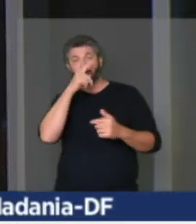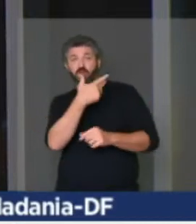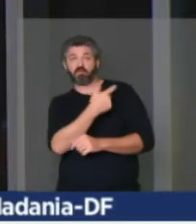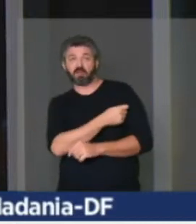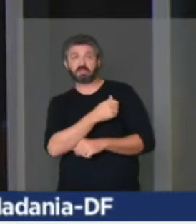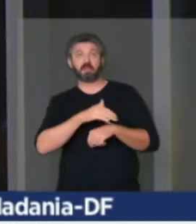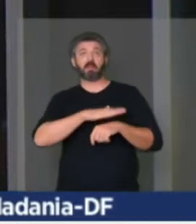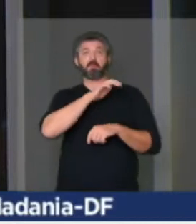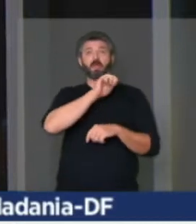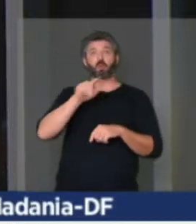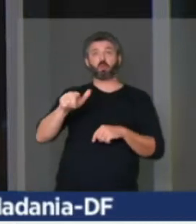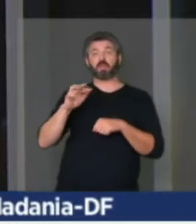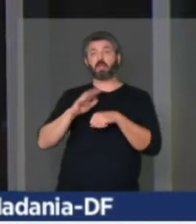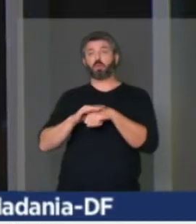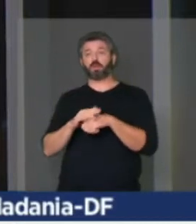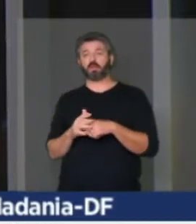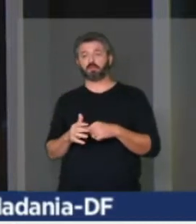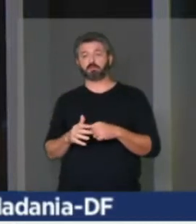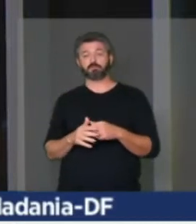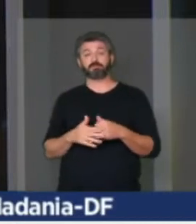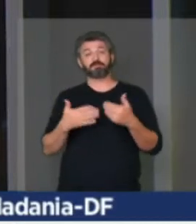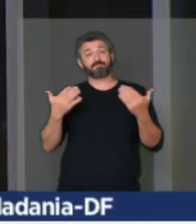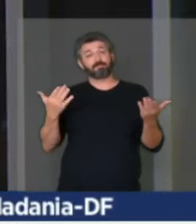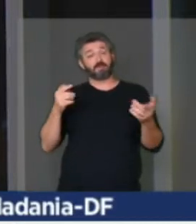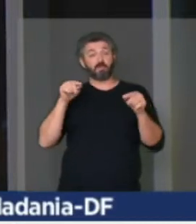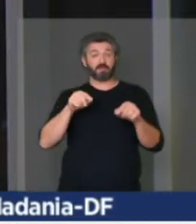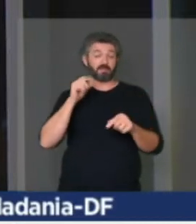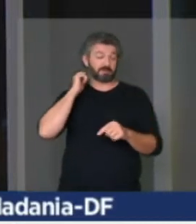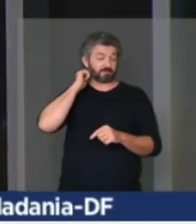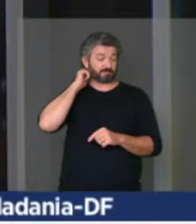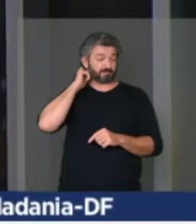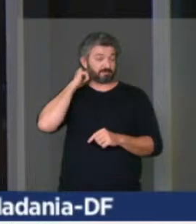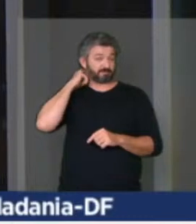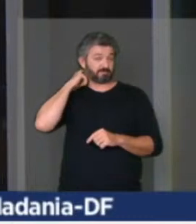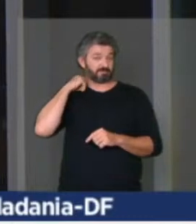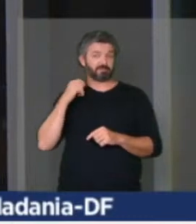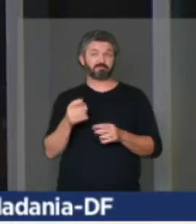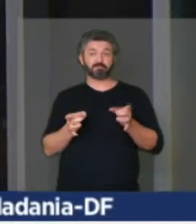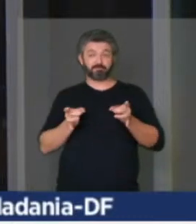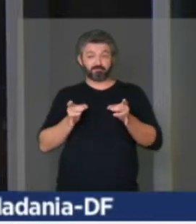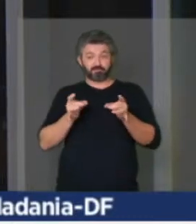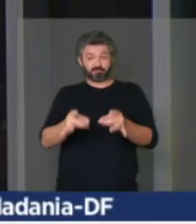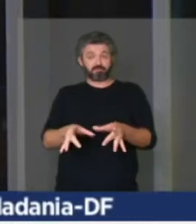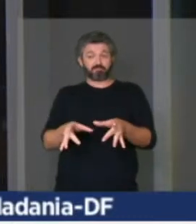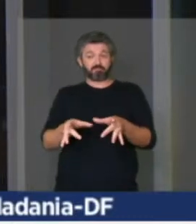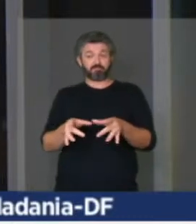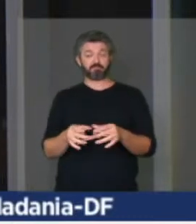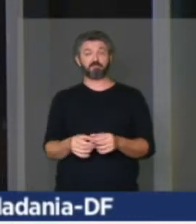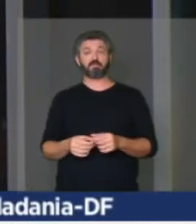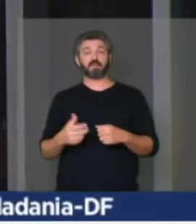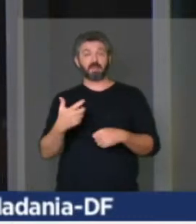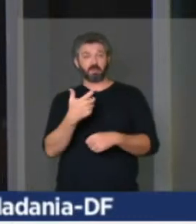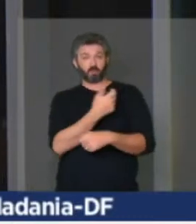MOINZ AÇÃO . NESSE SENTIDO, NATURALMENTE, ABRE DE DE AGUARDAR A IMUNIZAÇÃO E PODE OBSERVAR AS MEDIDAS DE PROTEÇÃO INDIVIDUAIS E